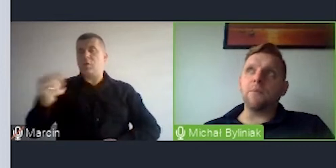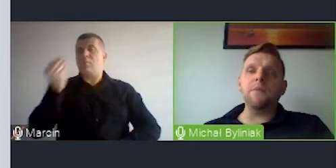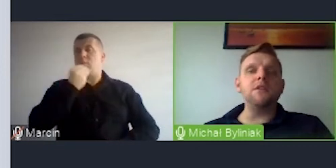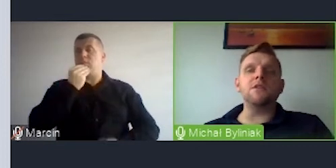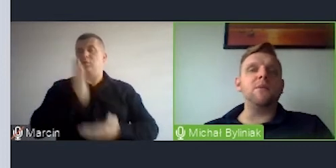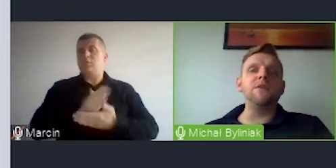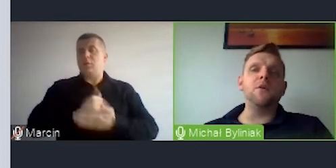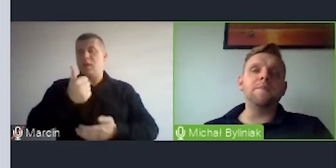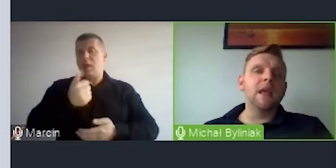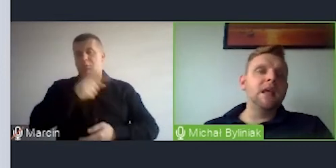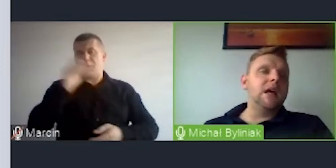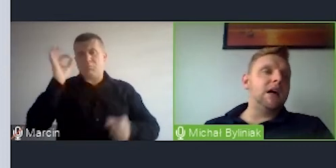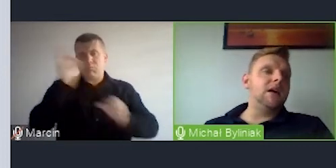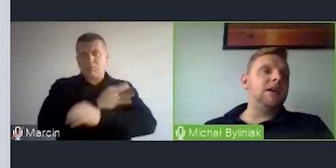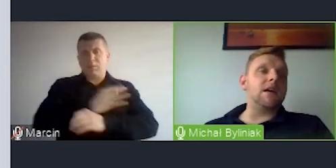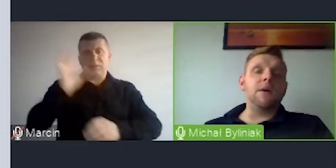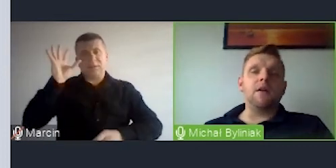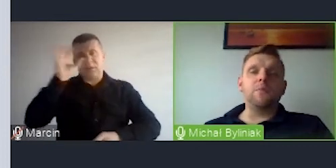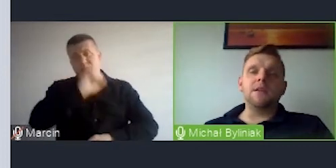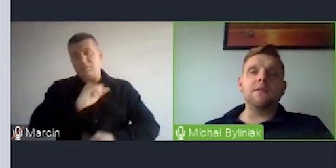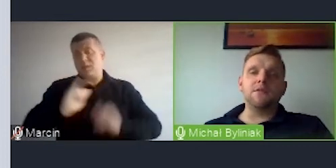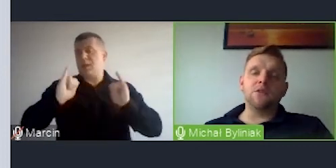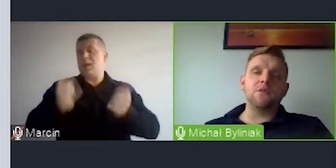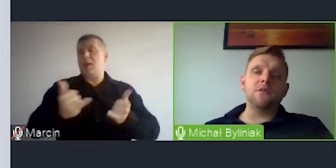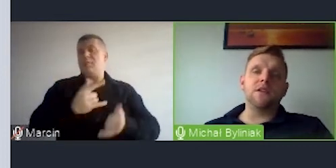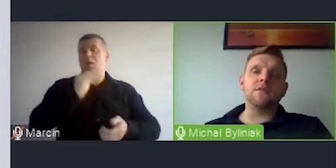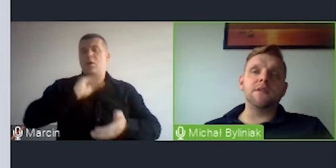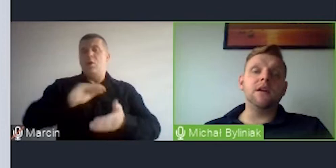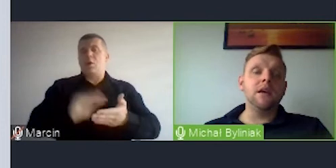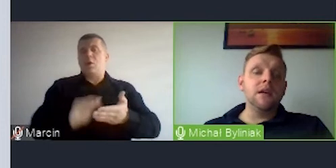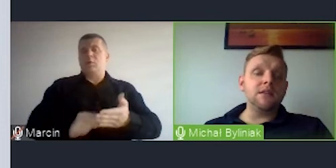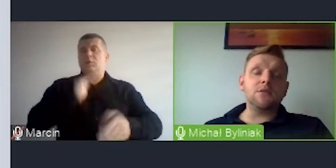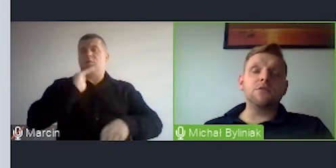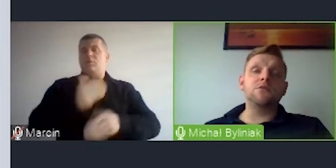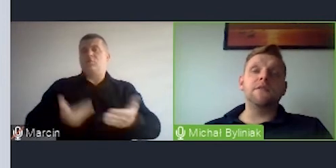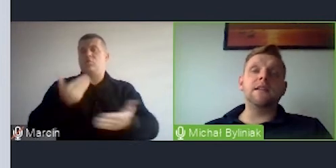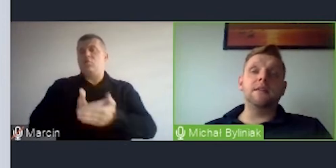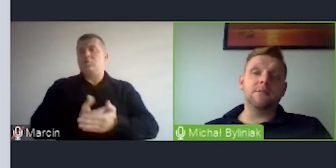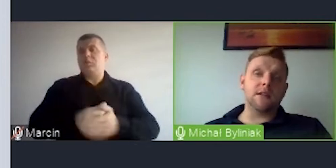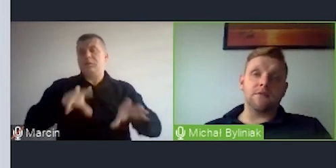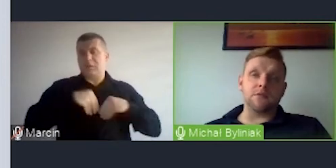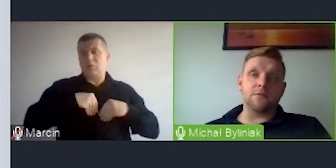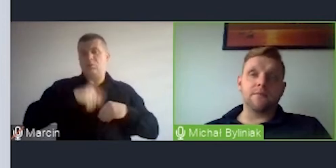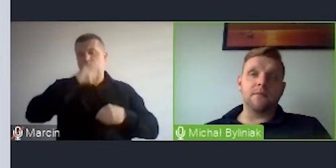który pomylił, zapomniał jak ma opisane we wniosku o dofinansowanie i zatrudnił człowieka na innym stanowisku.